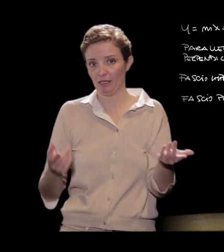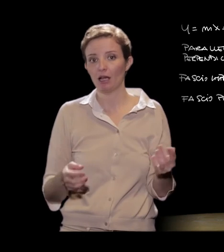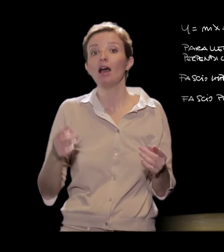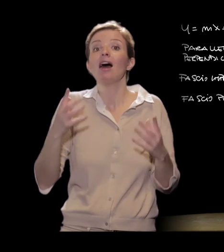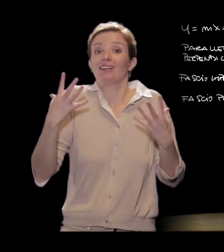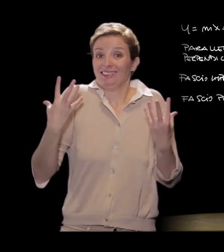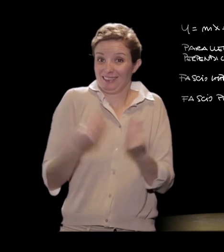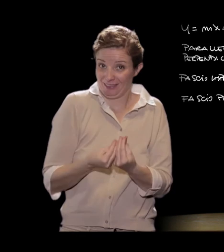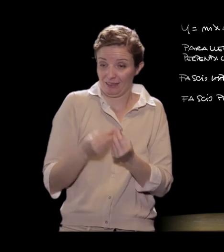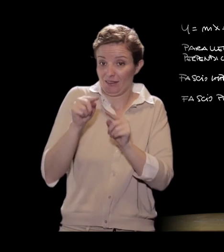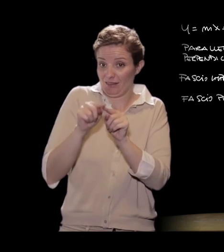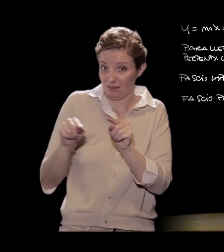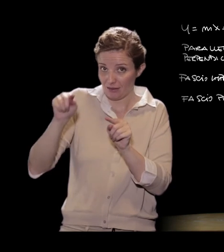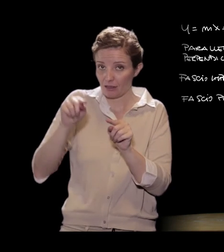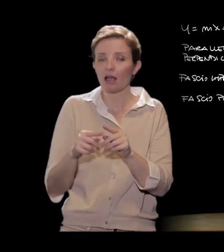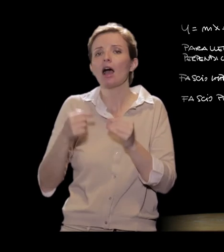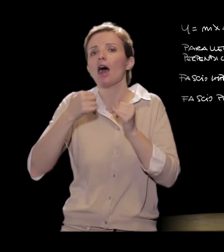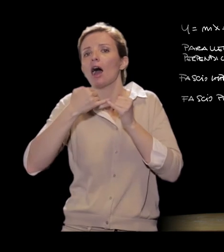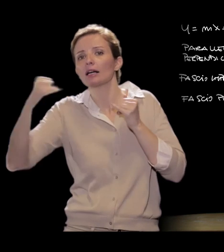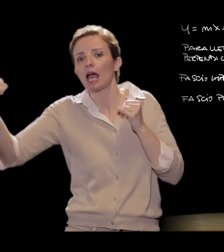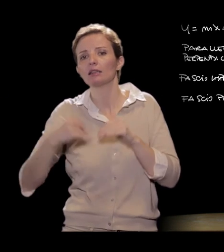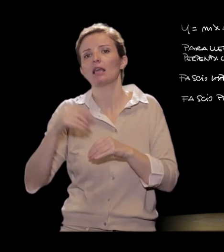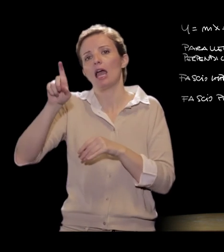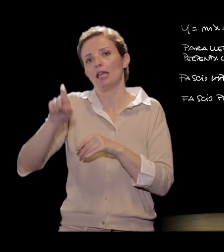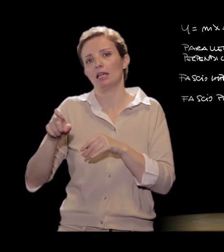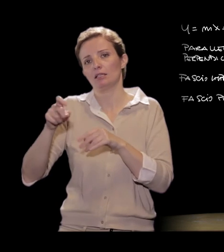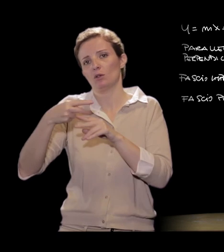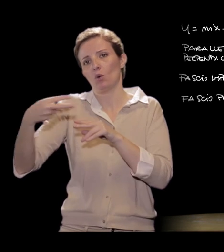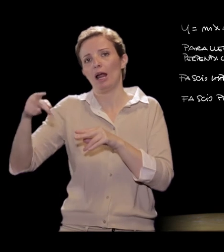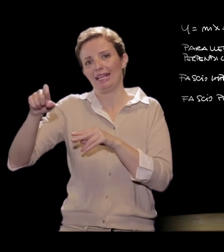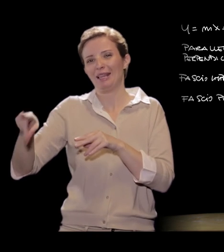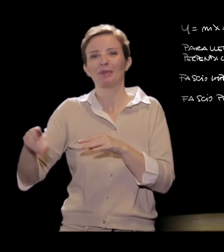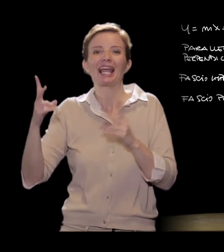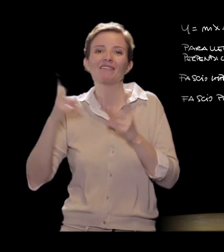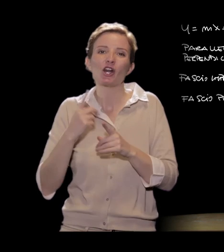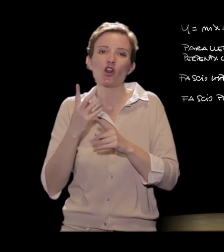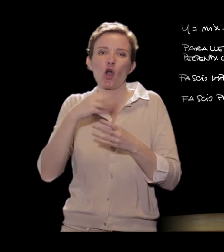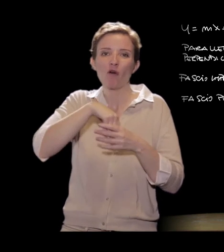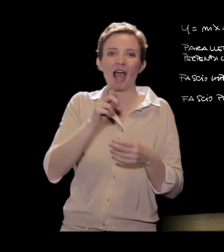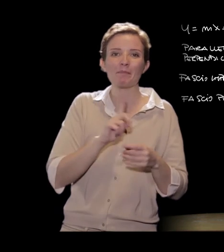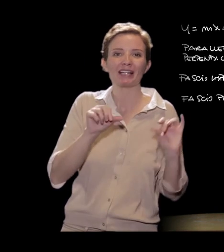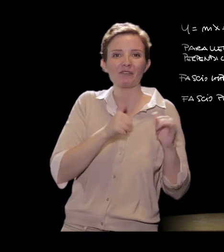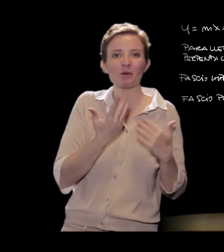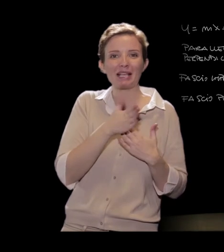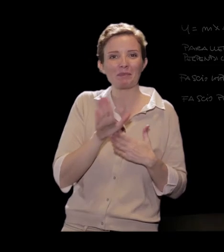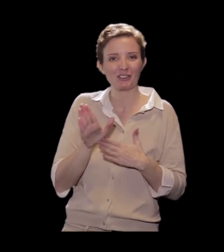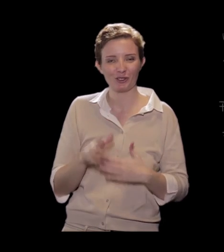Questo è unito a questa retta che non rientrerebbe nella forma esplicita che ho rappresentato prima.